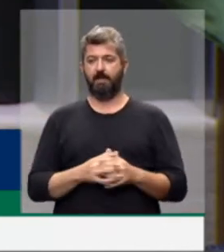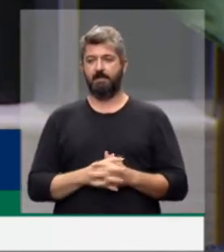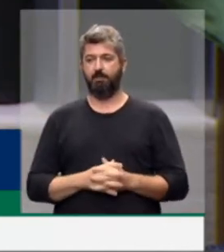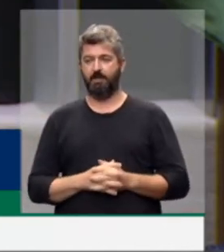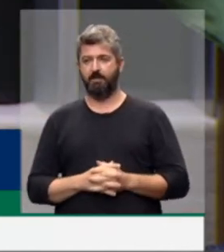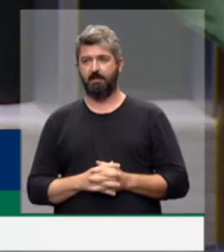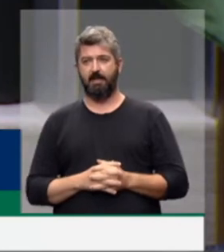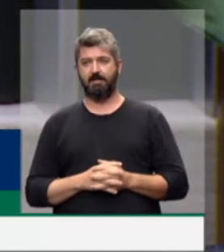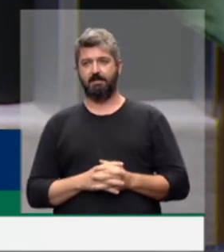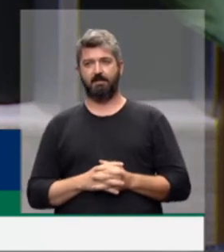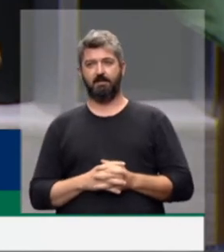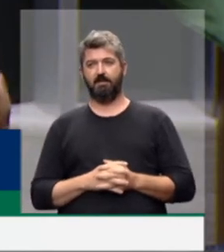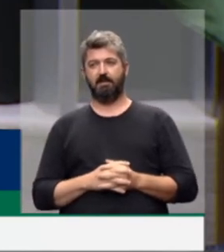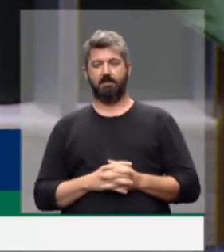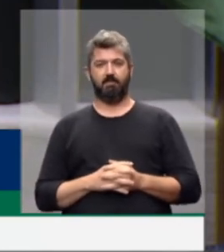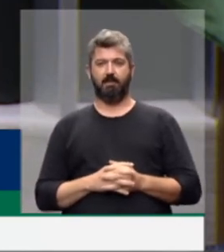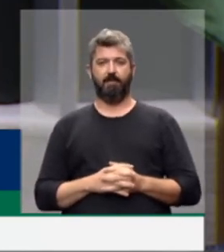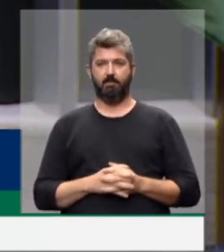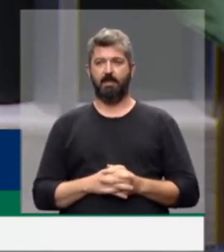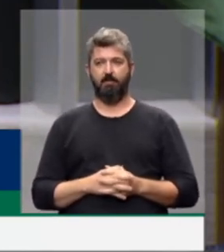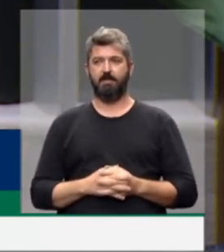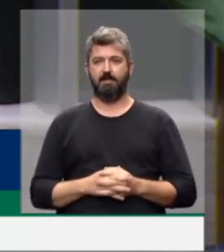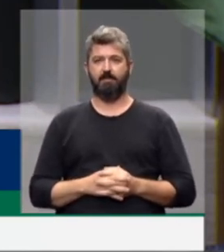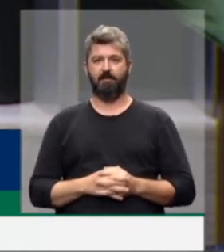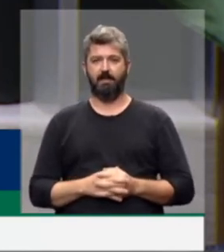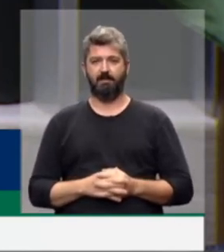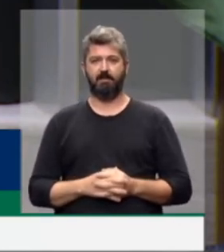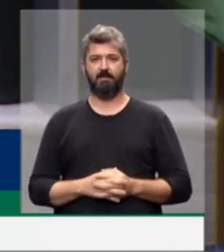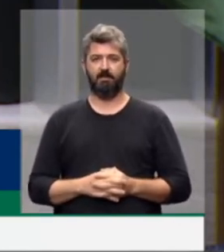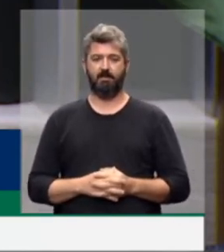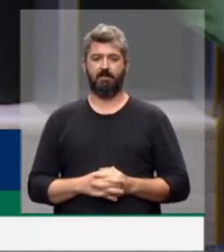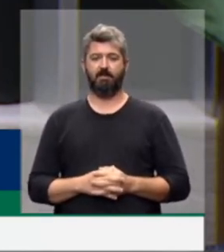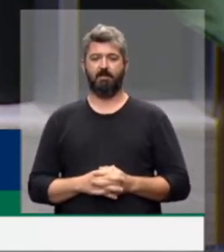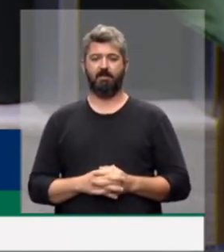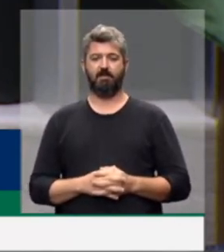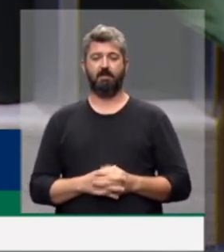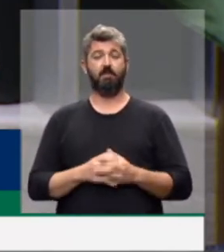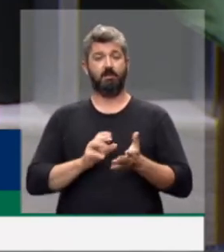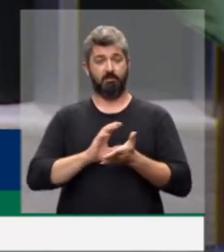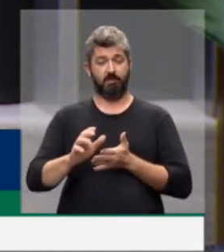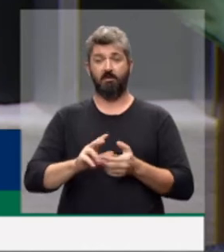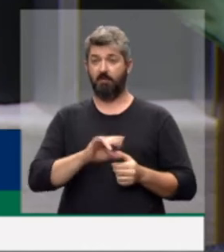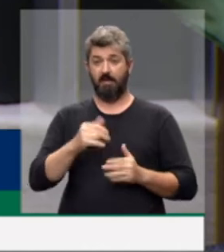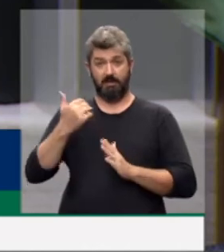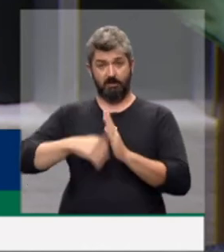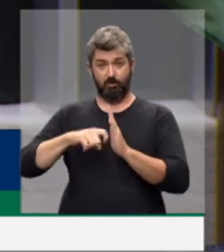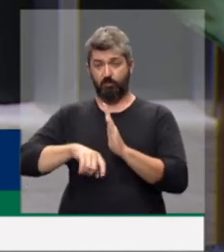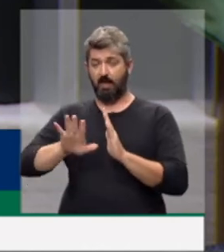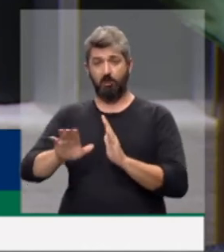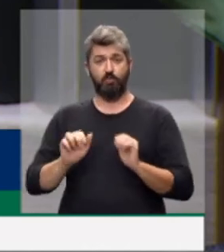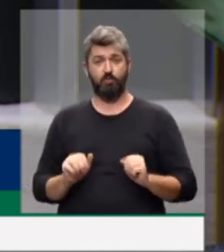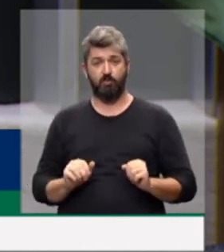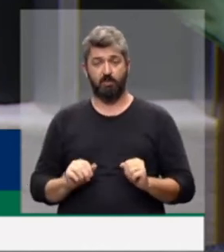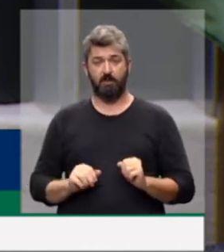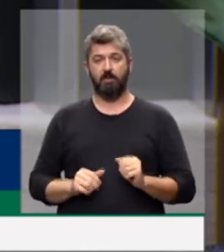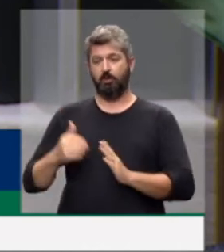GERAR DE EMPREGO NO PAÍS, ALGUMAS PESSOAS AQUI ESTÃO COLOCANDO, AH, MAS O SETOR NÃO VAI ACABAR, O PROBLEMA